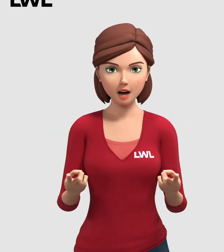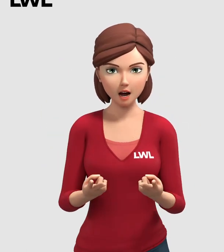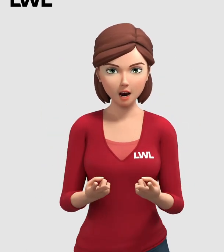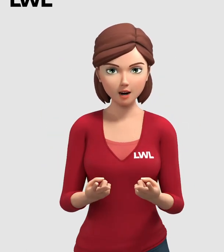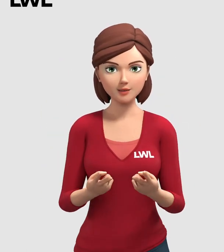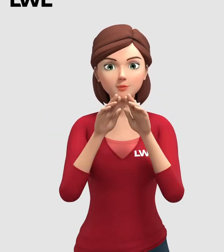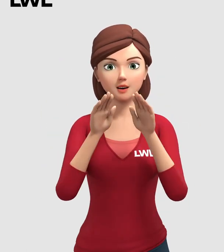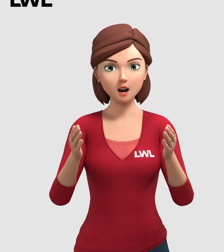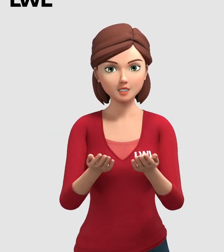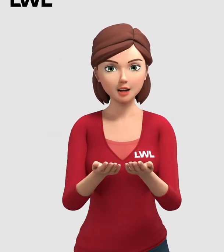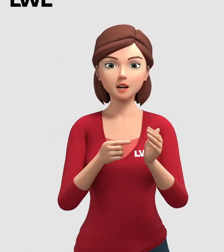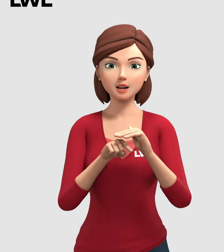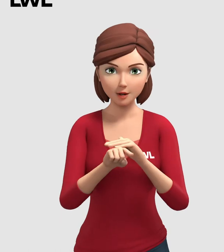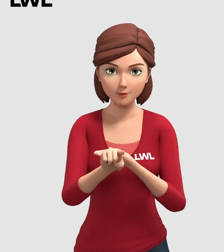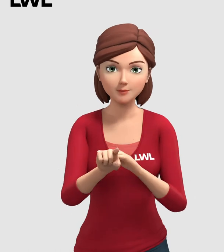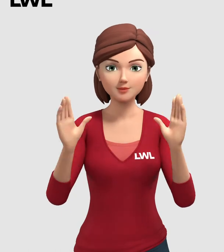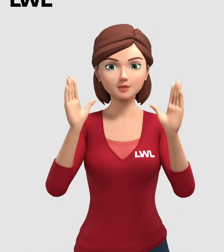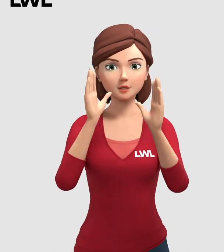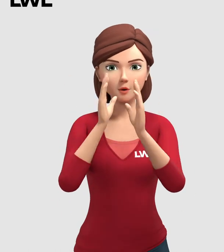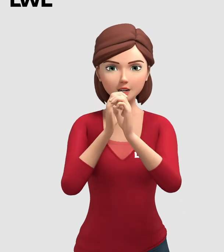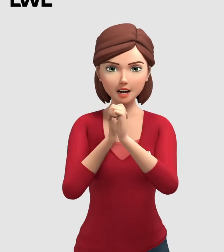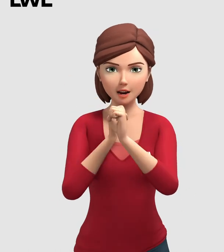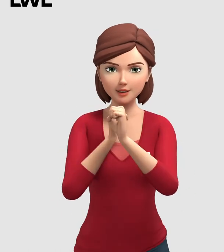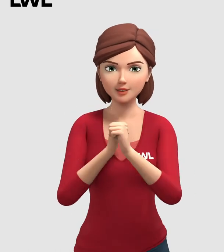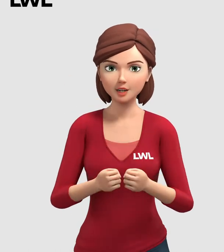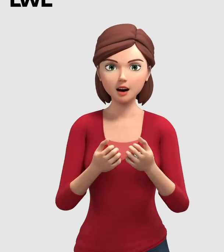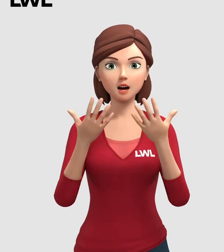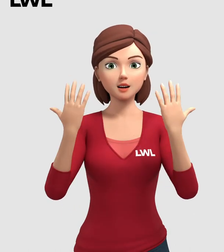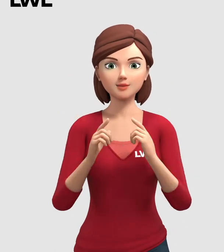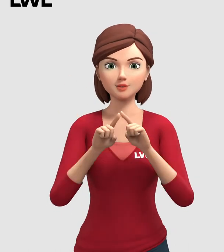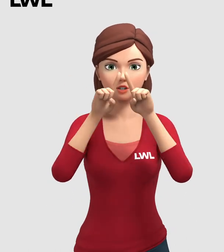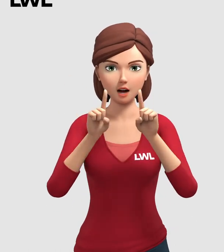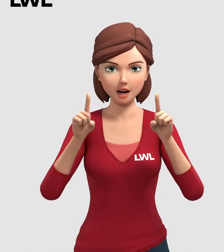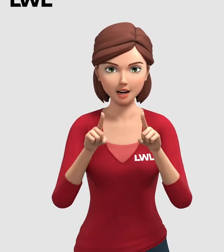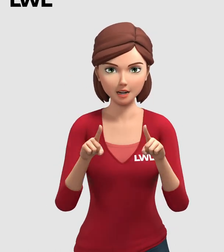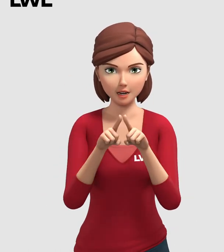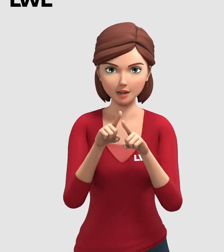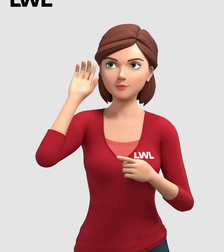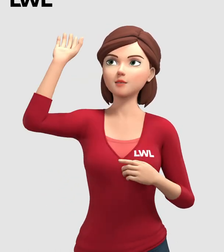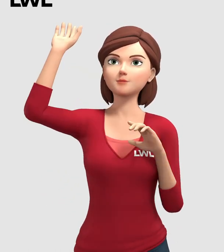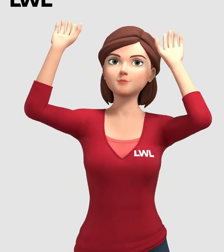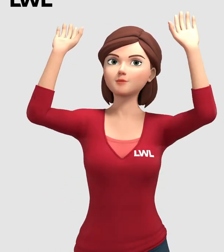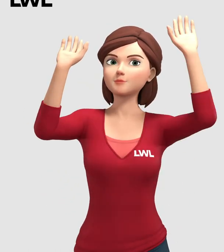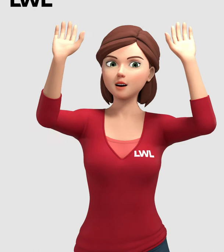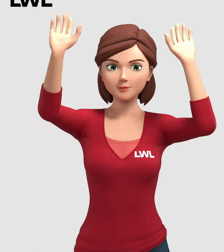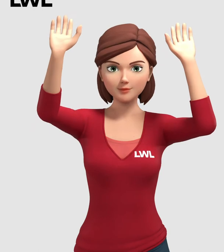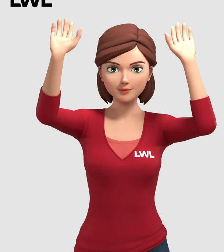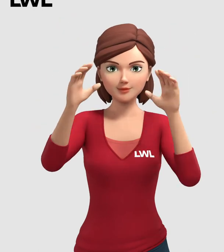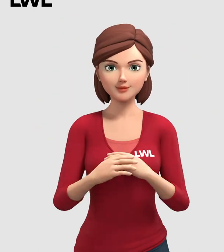im Planetarium erwacht die klare Sternennacht.